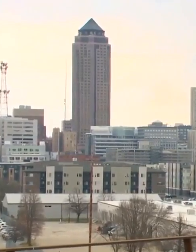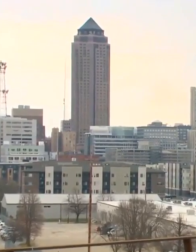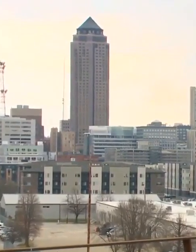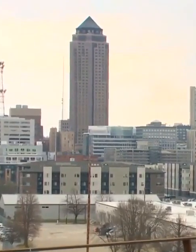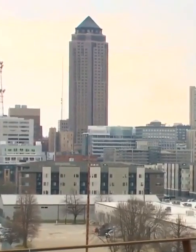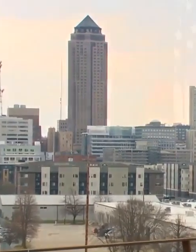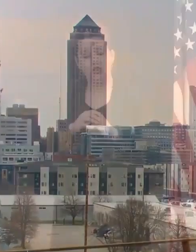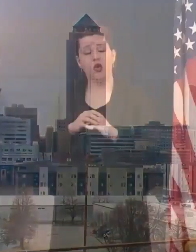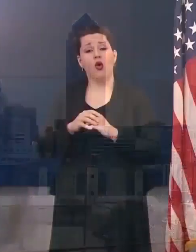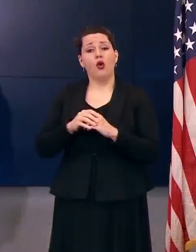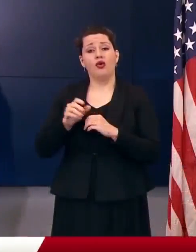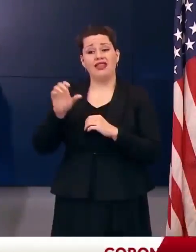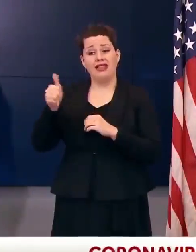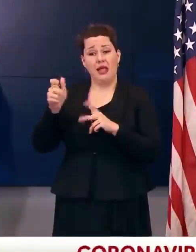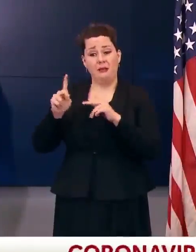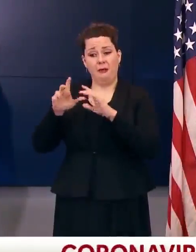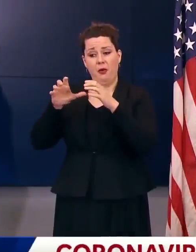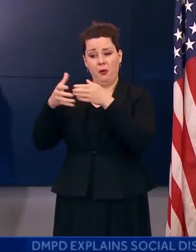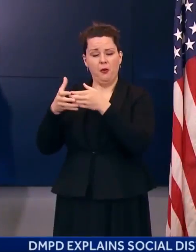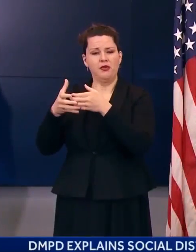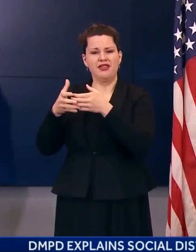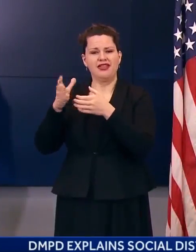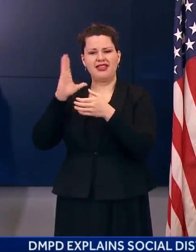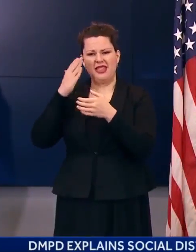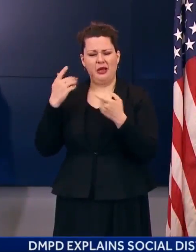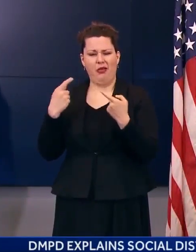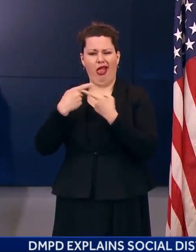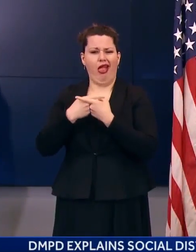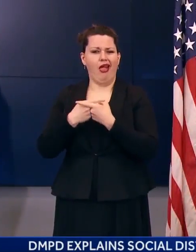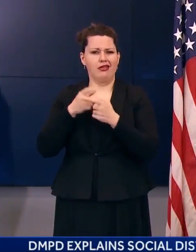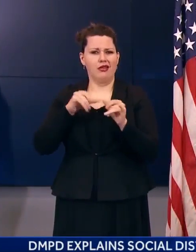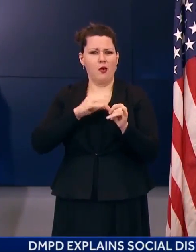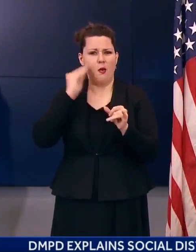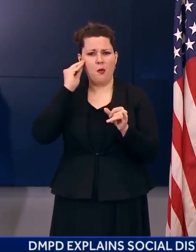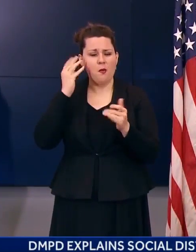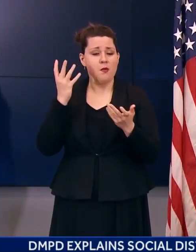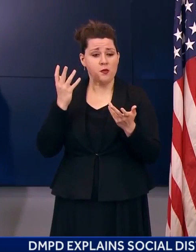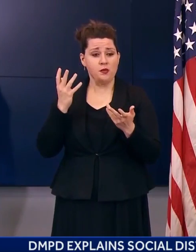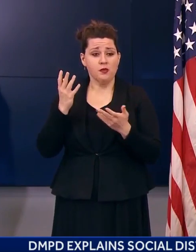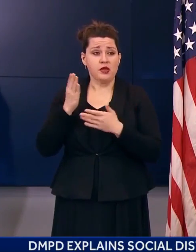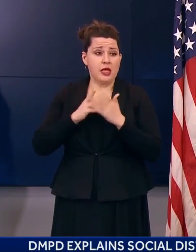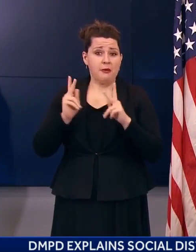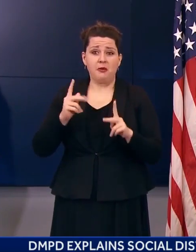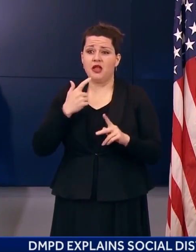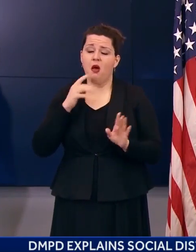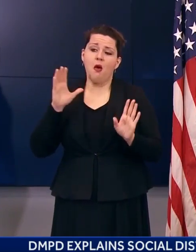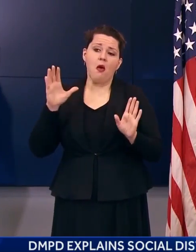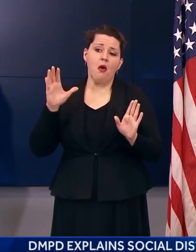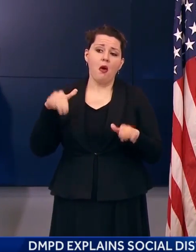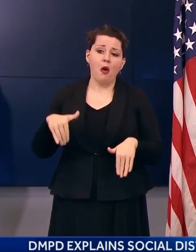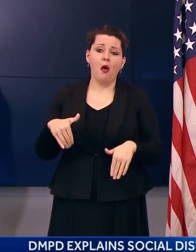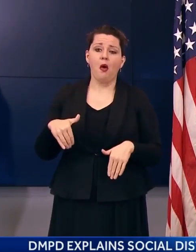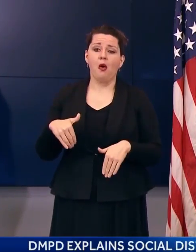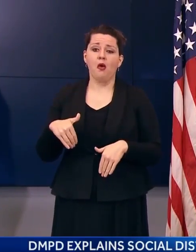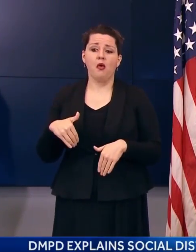SINCE MARCH -- SOCIAL DISTANCING HAS BEEN THE RULE -- WITH GATHERINGS OF MORE THAN 10 BANNED.